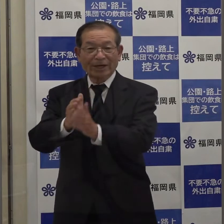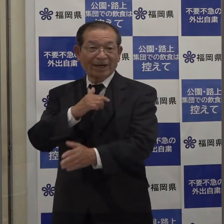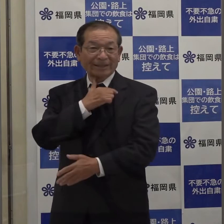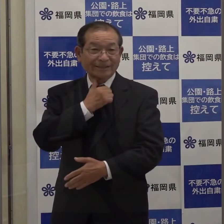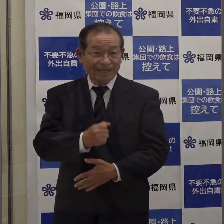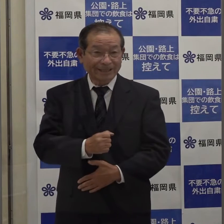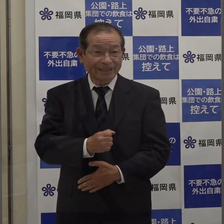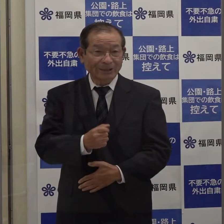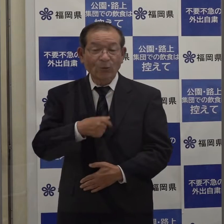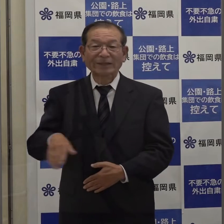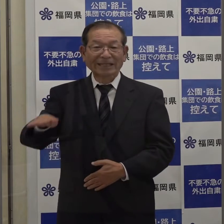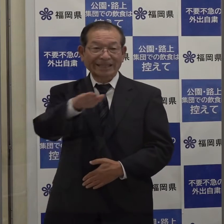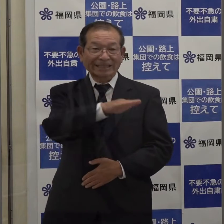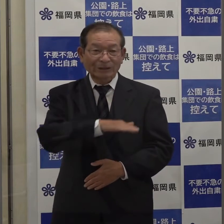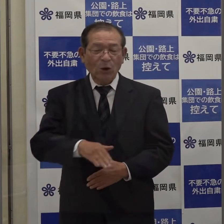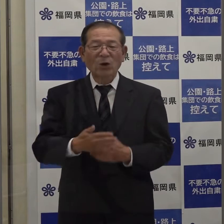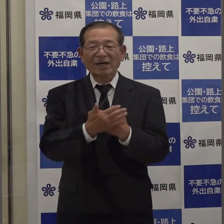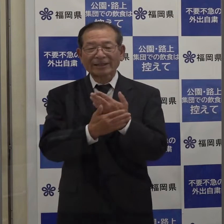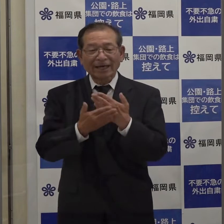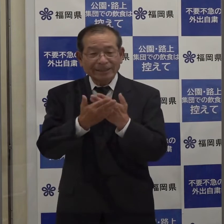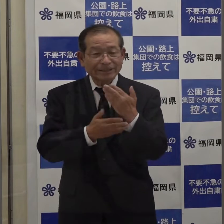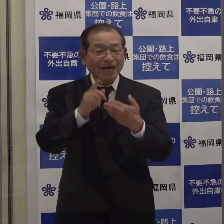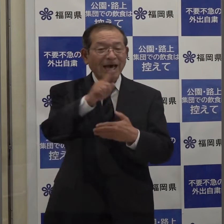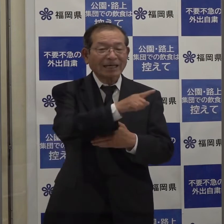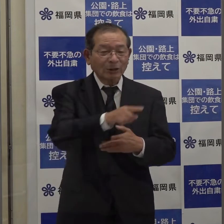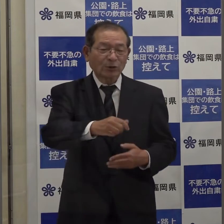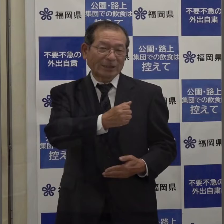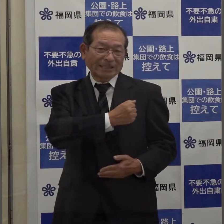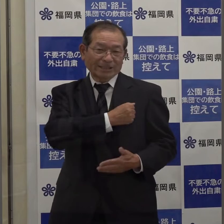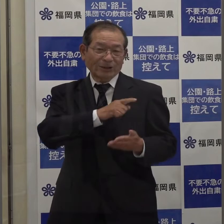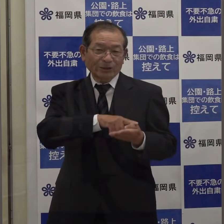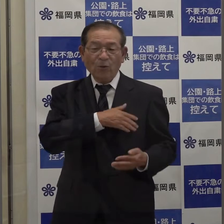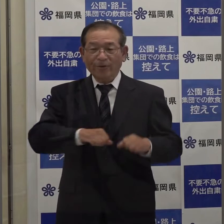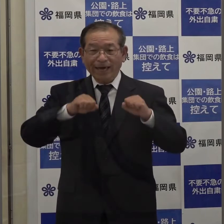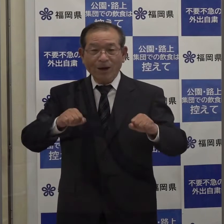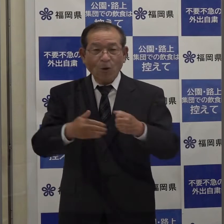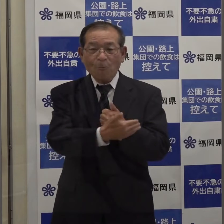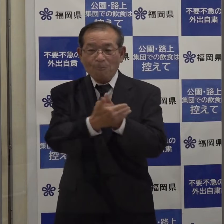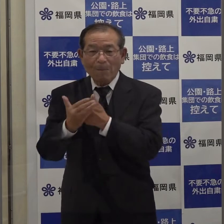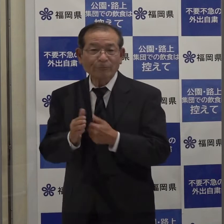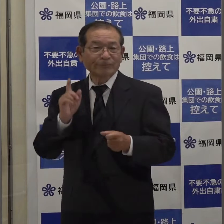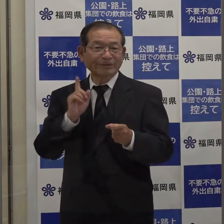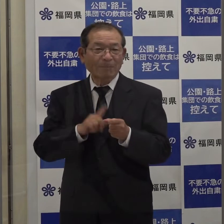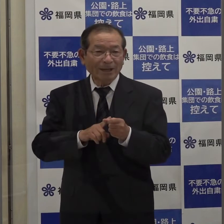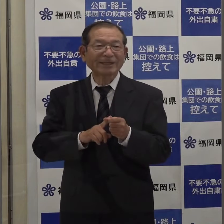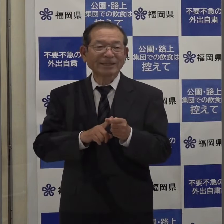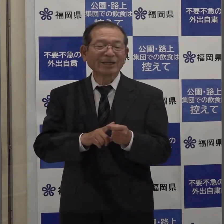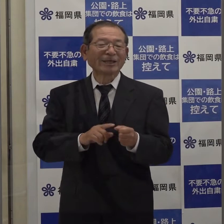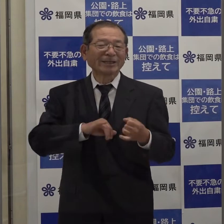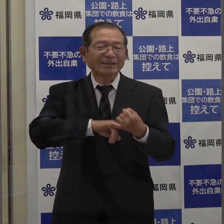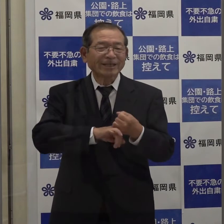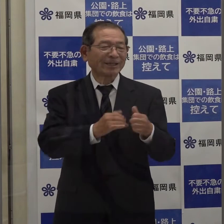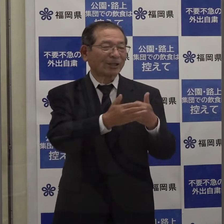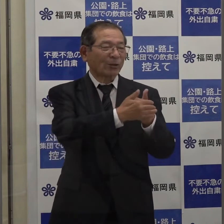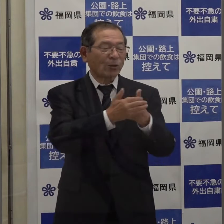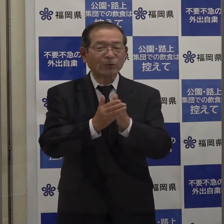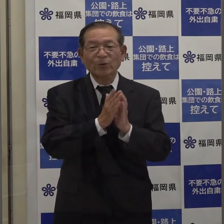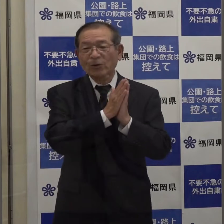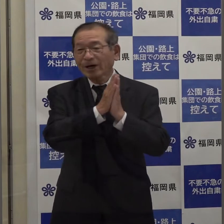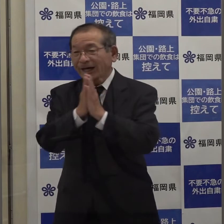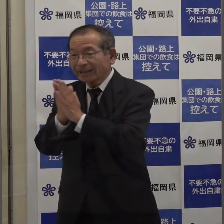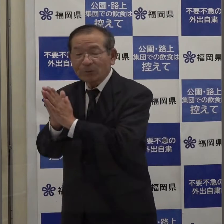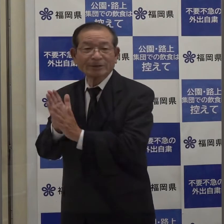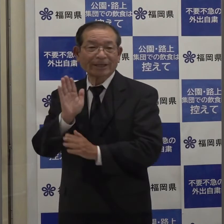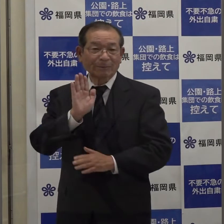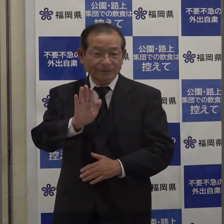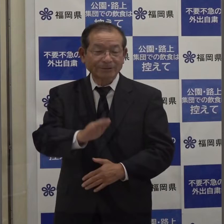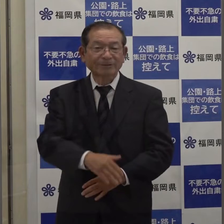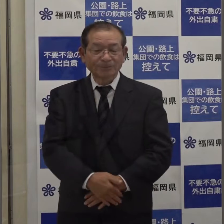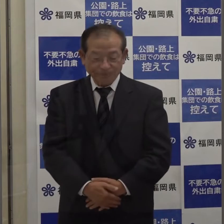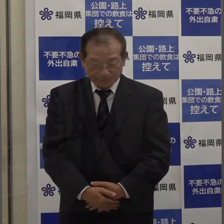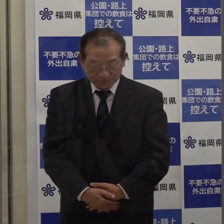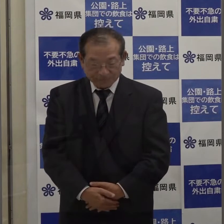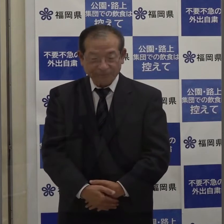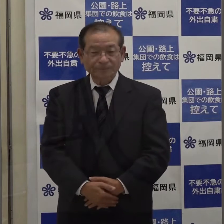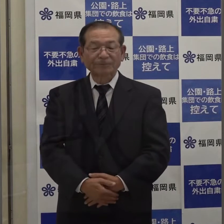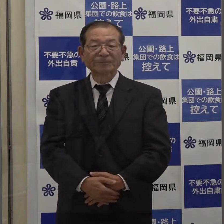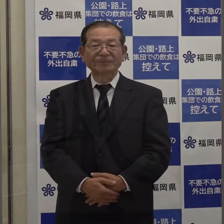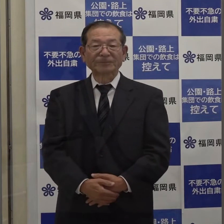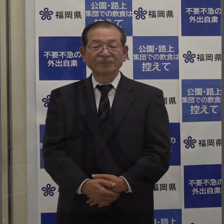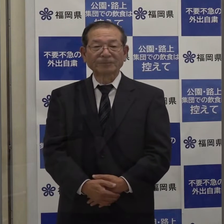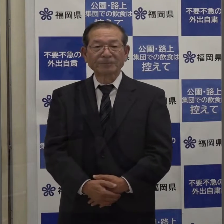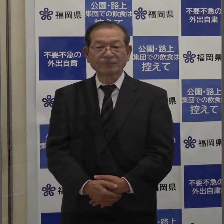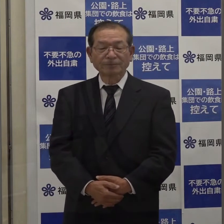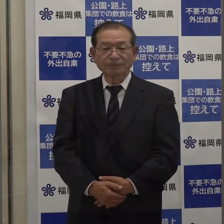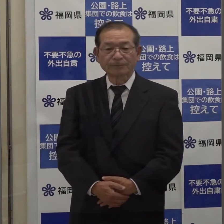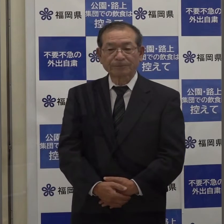私たちの大切な人の命 健康を守るために何卒ご協力を賜りますようよろしくお願い申し上げます